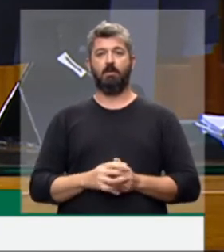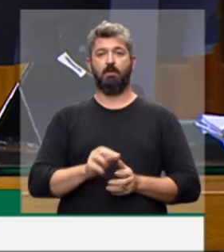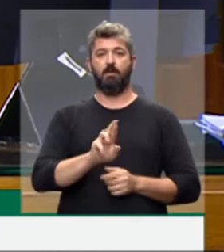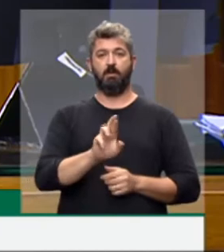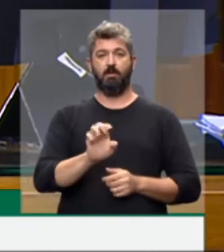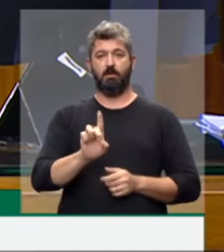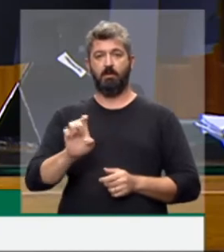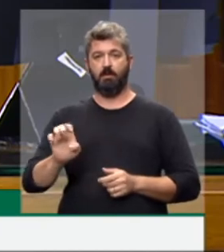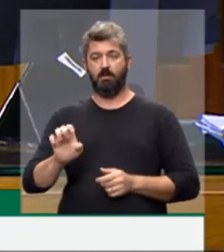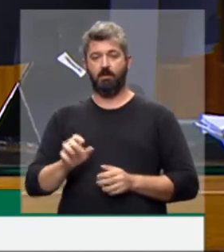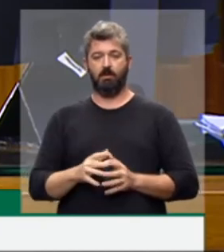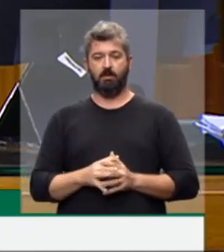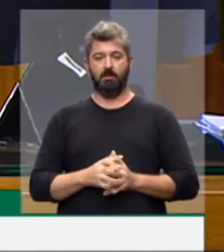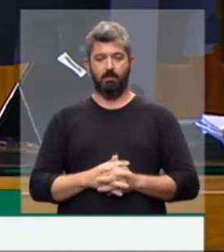PATRIOTA? PV? -- [DEPUTADO]: PV ORIENTA